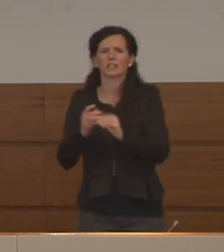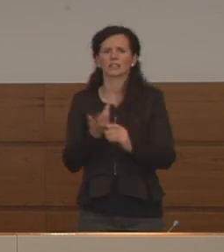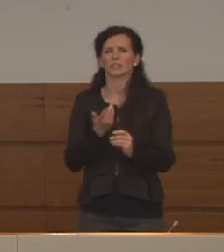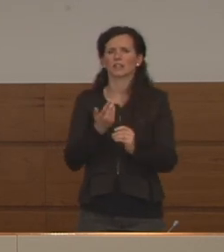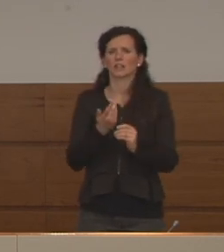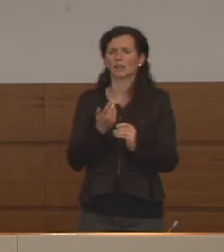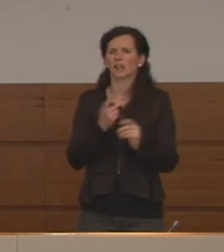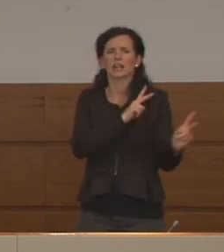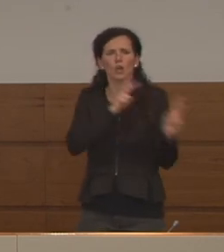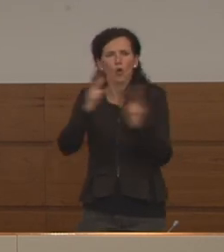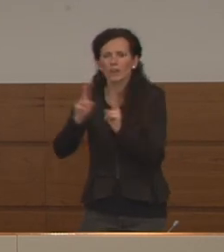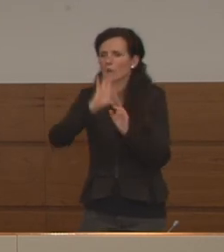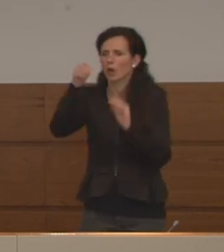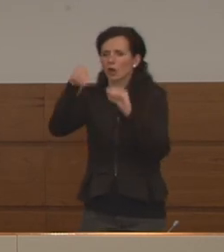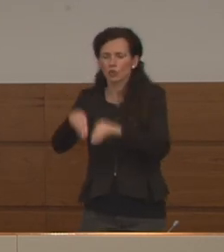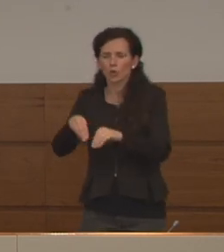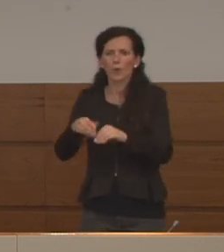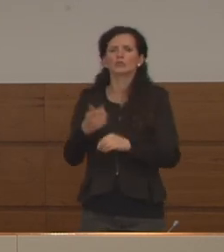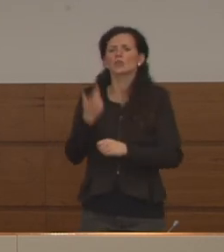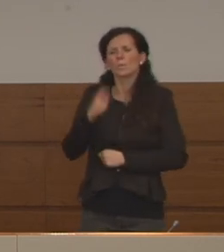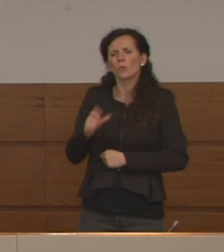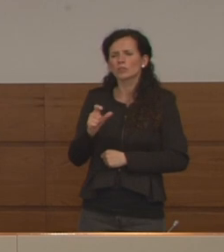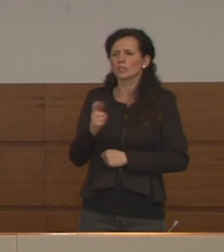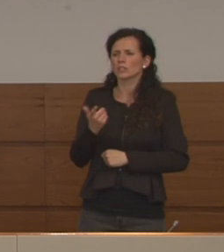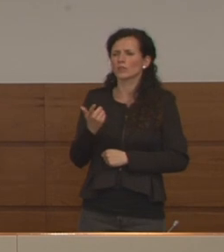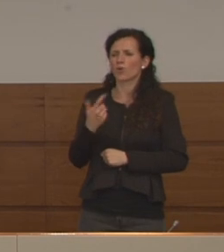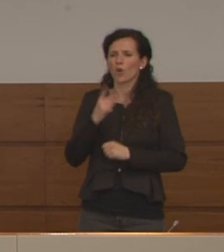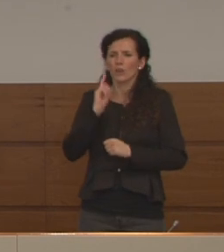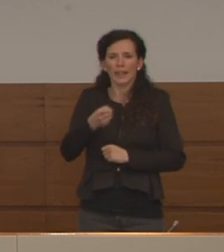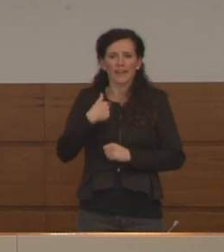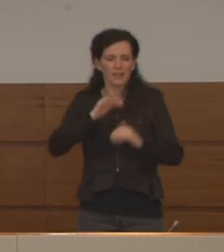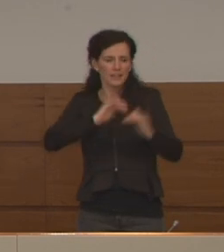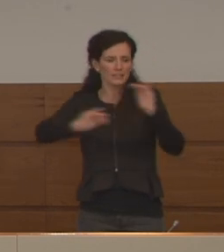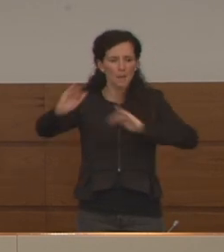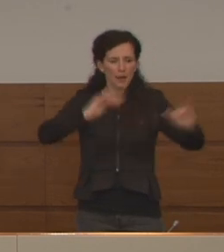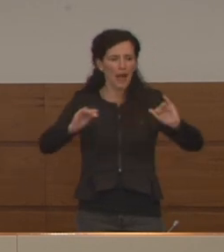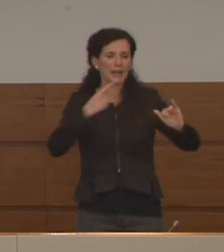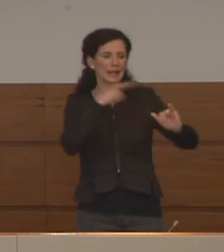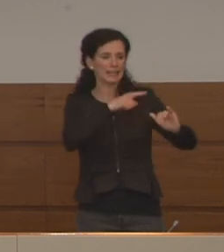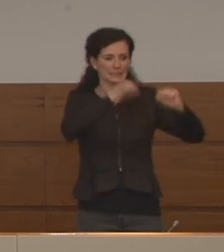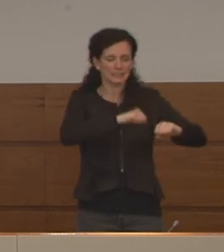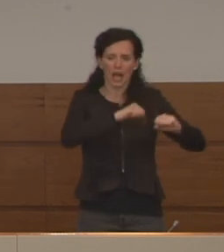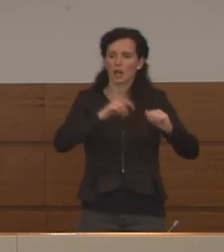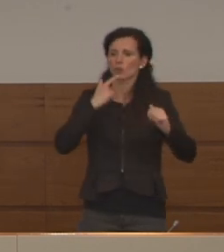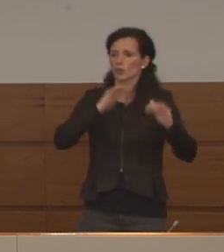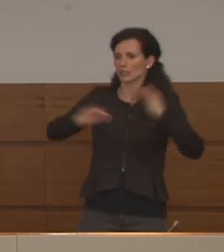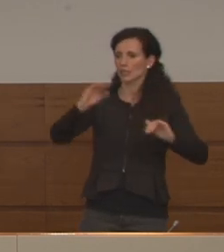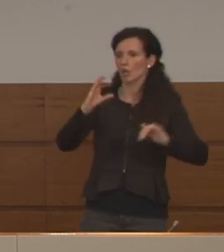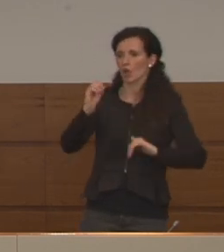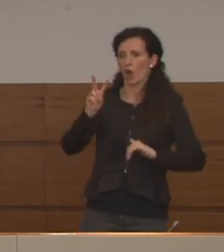preparate, a separare i malati da quelli sani? Ecco vi chiedo perché tutto questo?